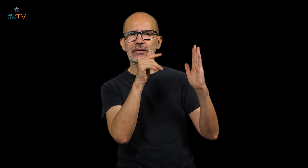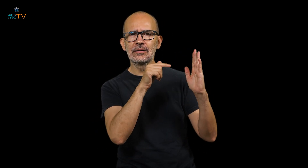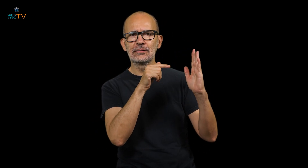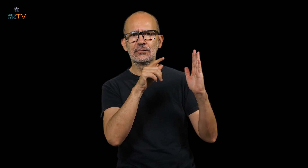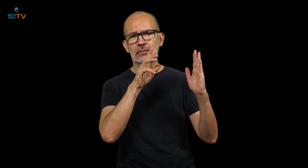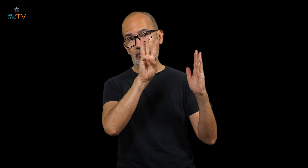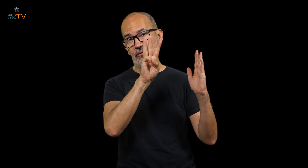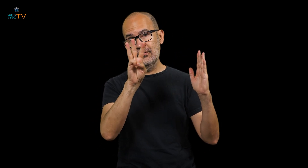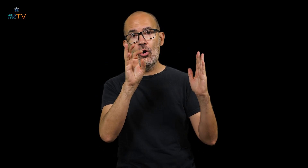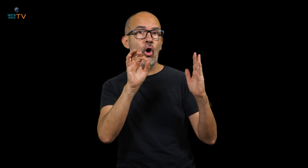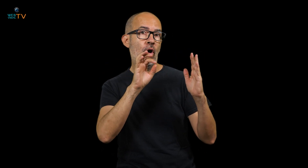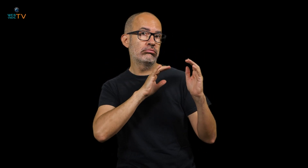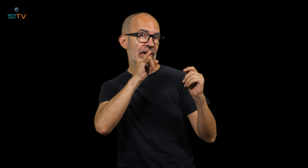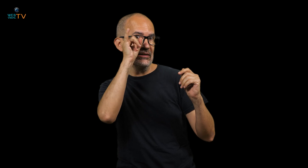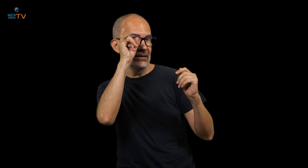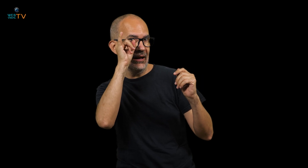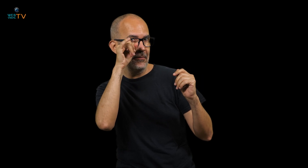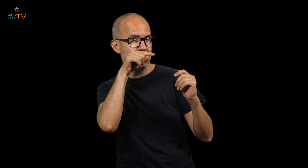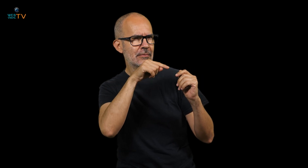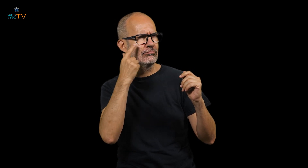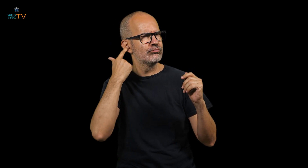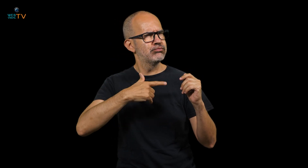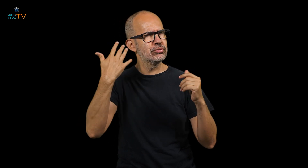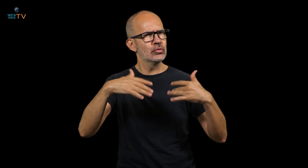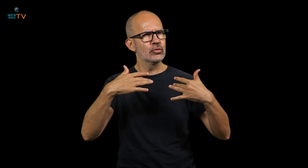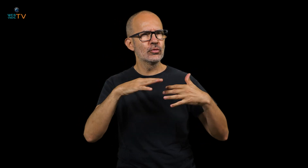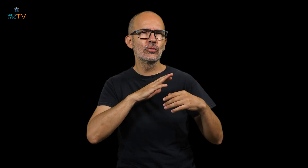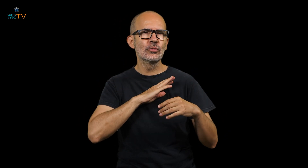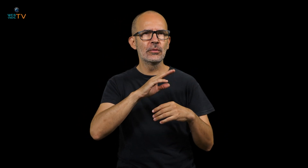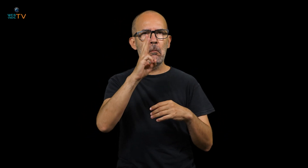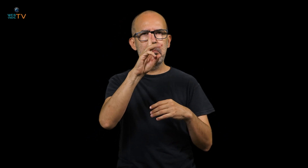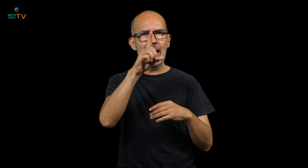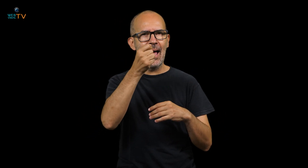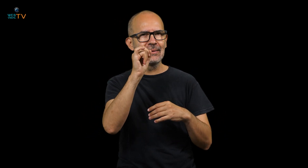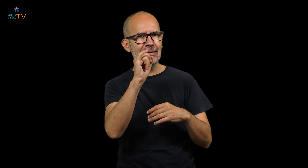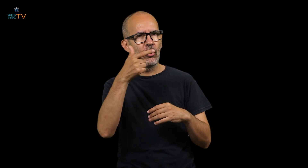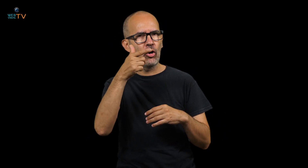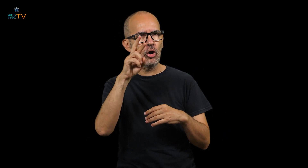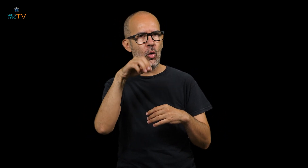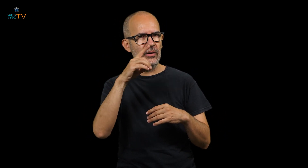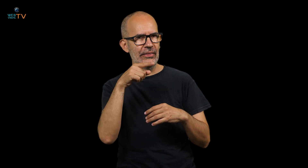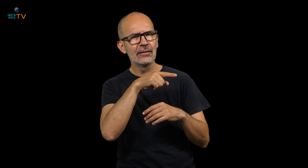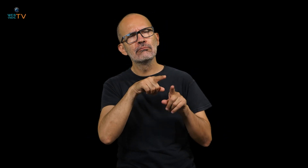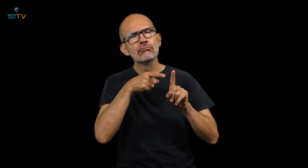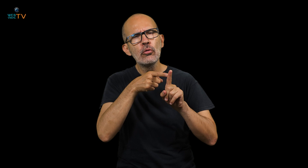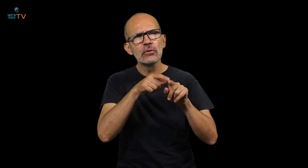tomamos como modelo a “Playground” (podéis ver su web o Instagram).